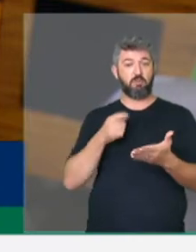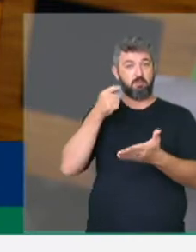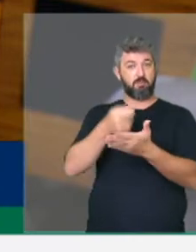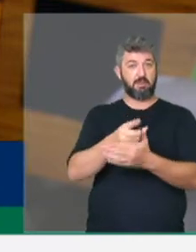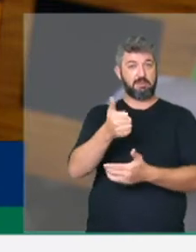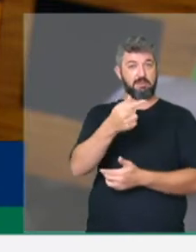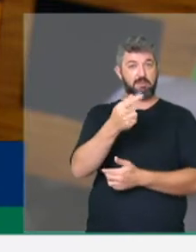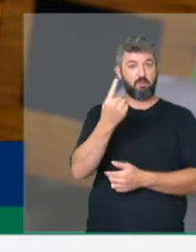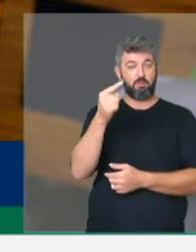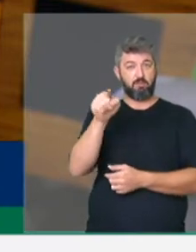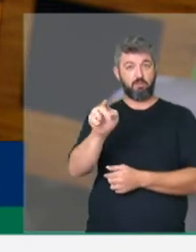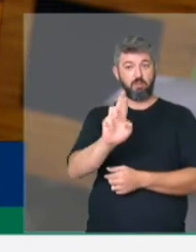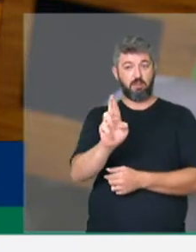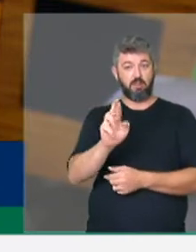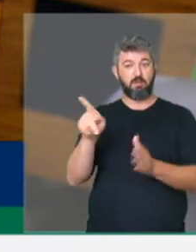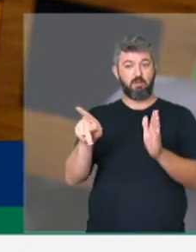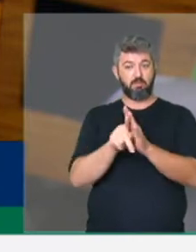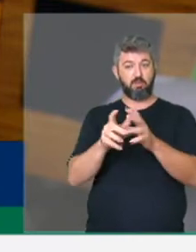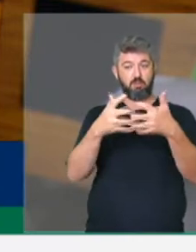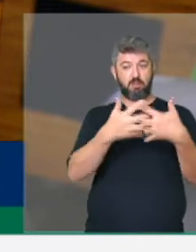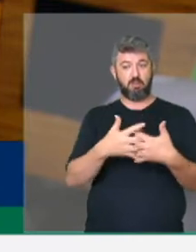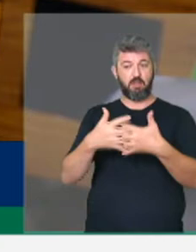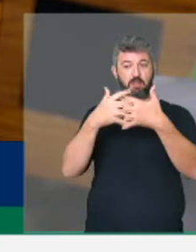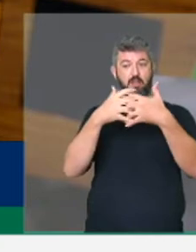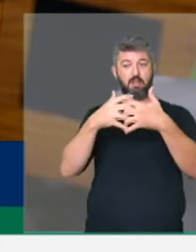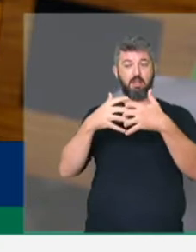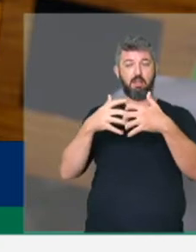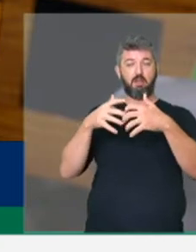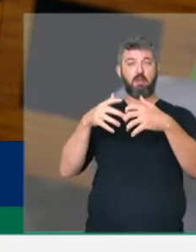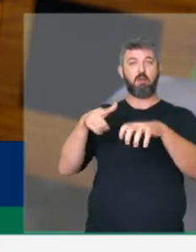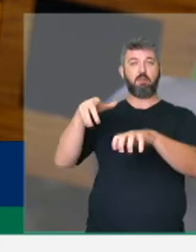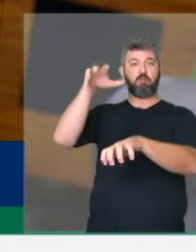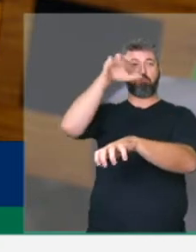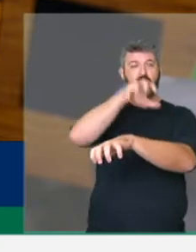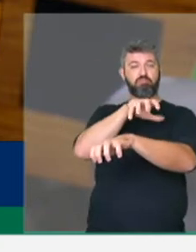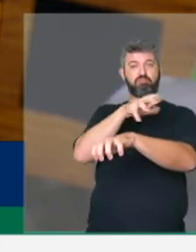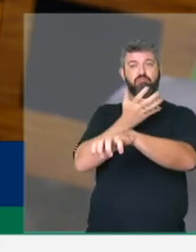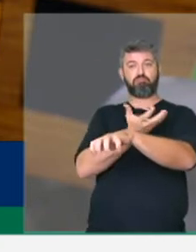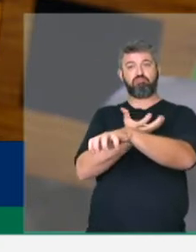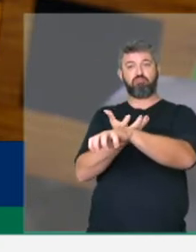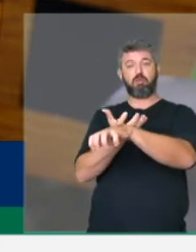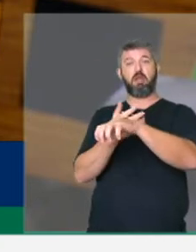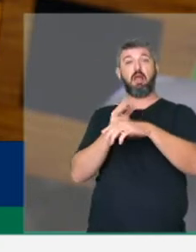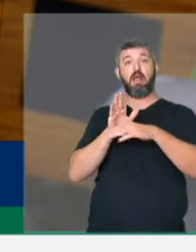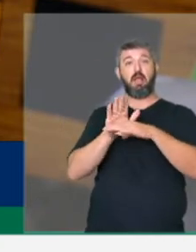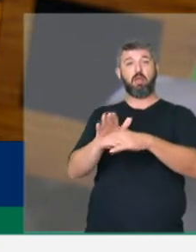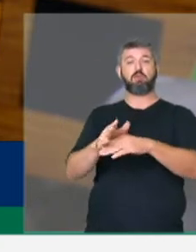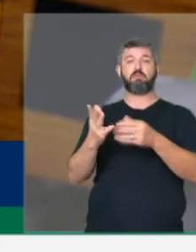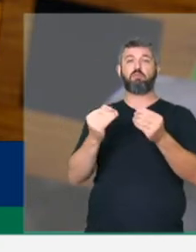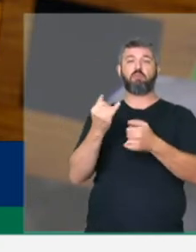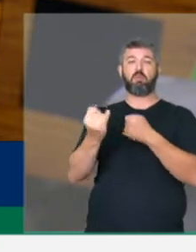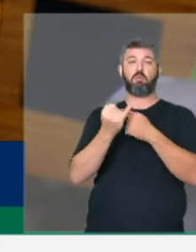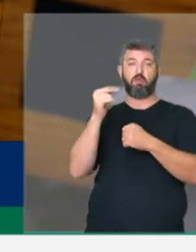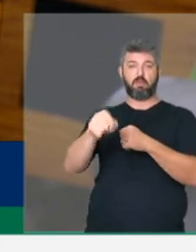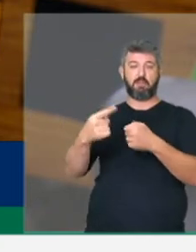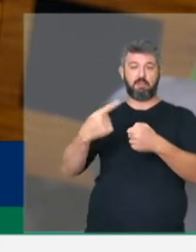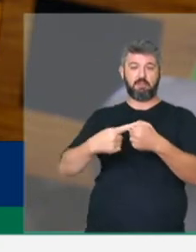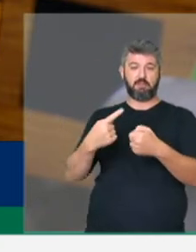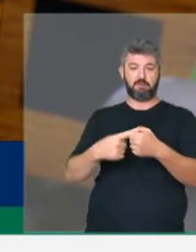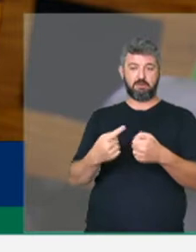COM O MEU APOIO, UM ABRAÇO. MUITO OBRIGADO SENHOR PRESIDENTE. -- [PRESIDENTE]: PT? [DEPUTADO]: SIM. -- [PRESIDENTE]: TODO MUNDO SIM? -- [DEPUTADO]: